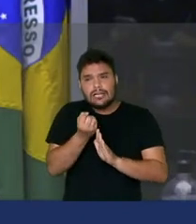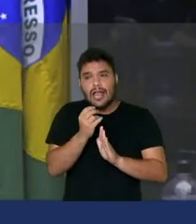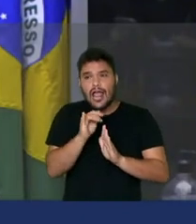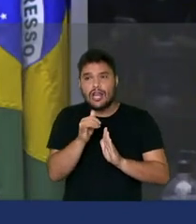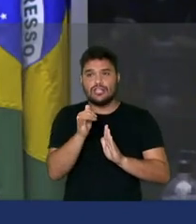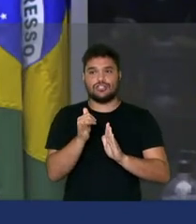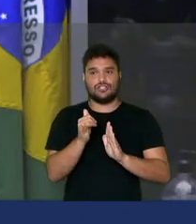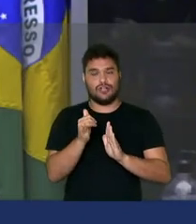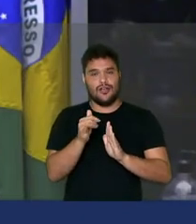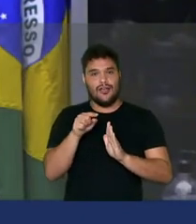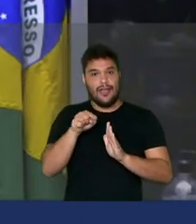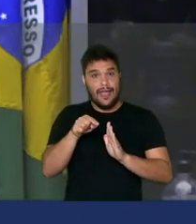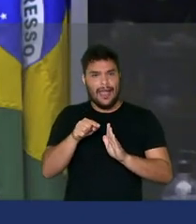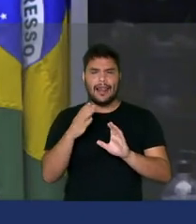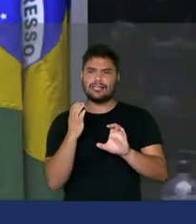INTERNACIONAL DE ENGENHARIA. HOJE ELA É ESSENCIAL PARA O